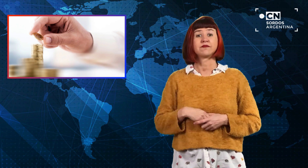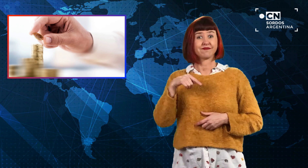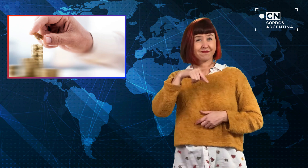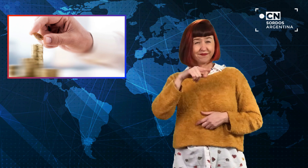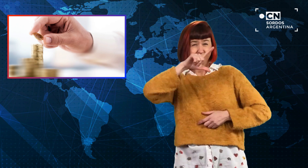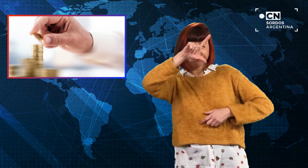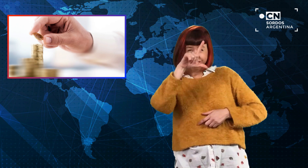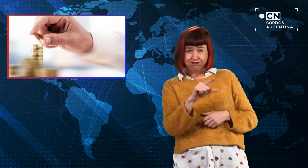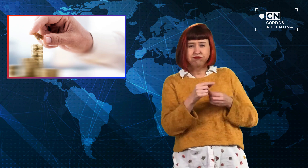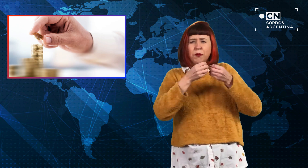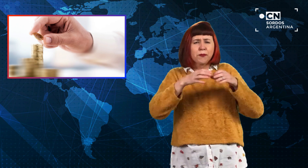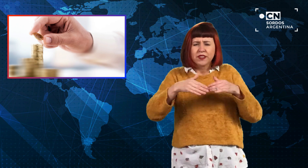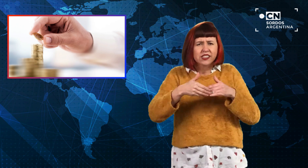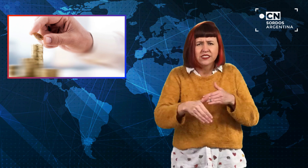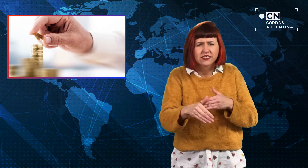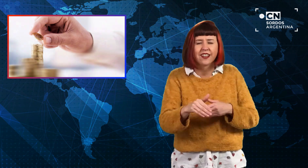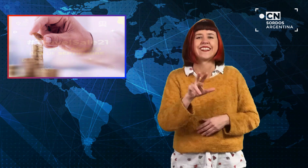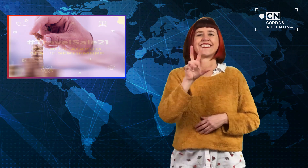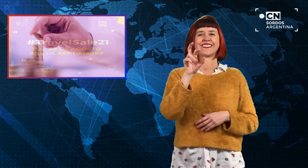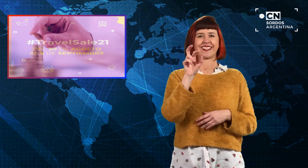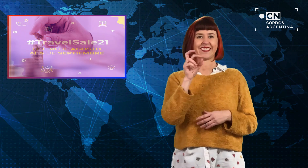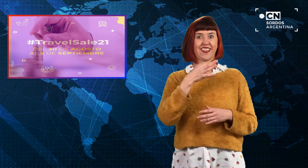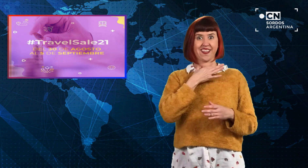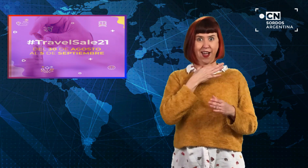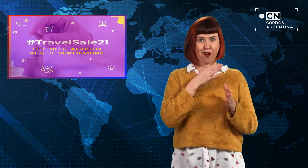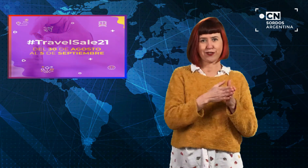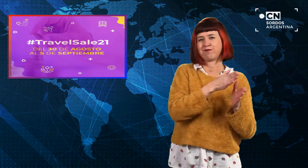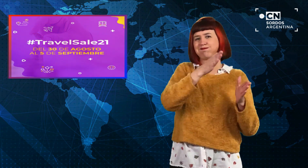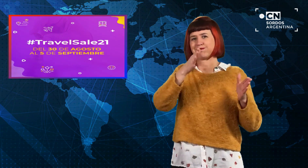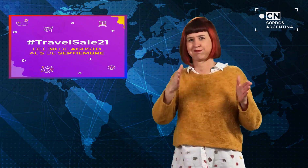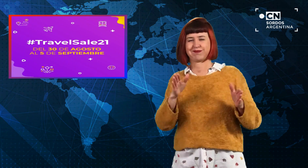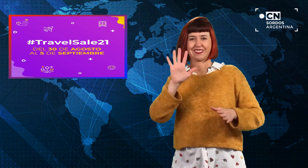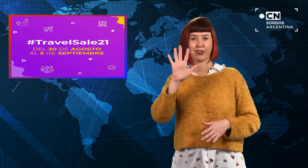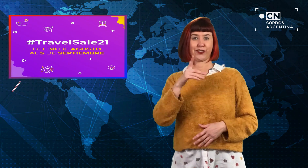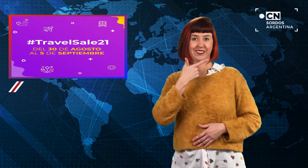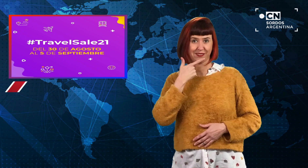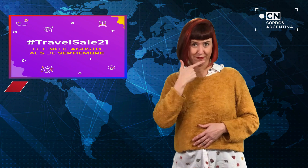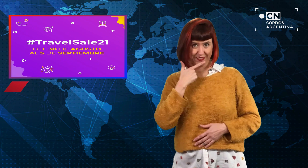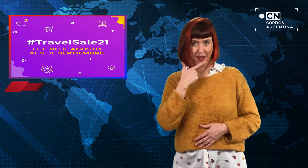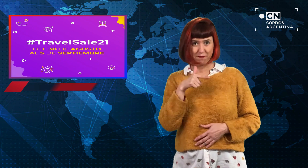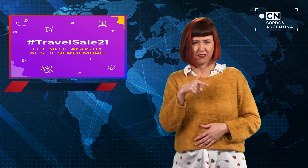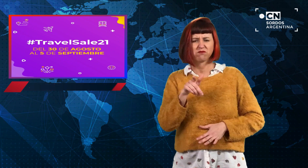Las jornadas de descuento se realizarán del 30 de agosto al 5 de septiembre.